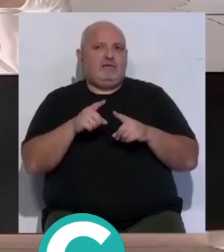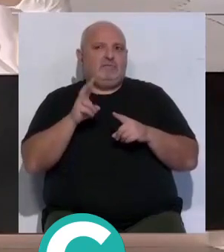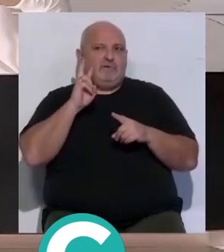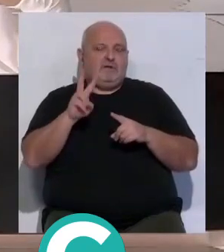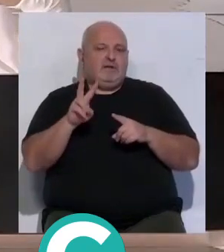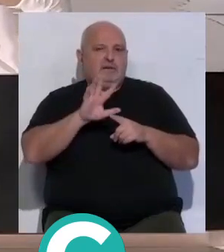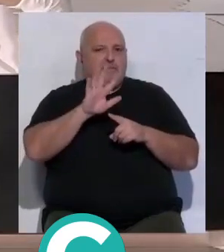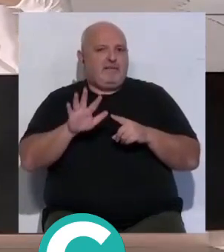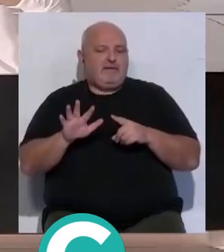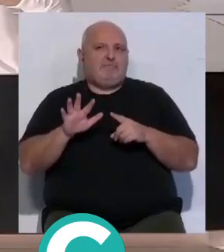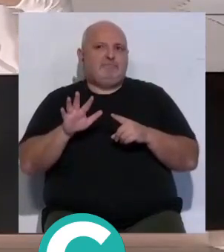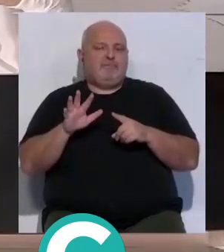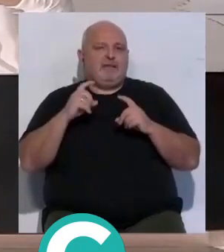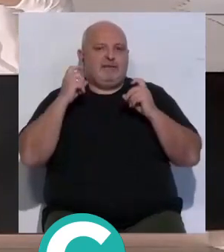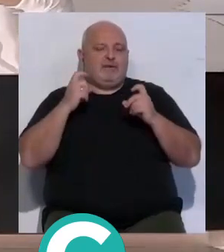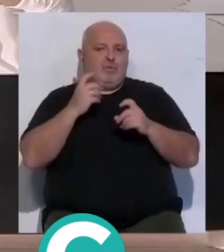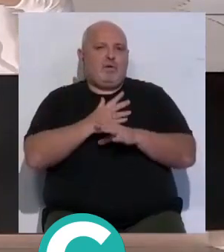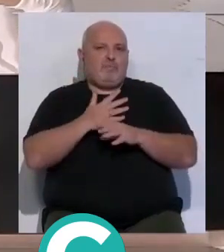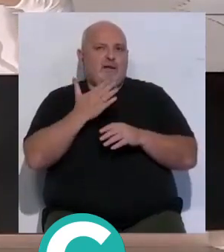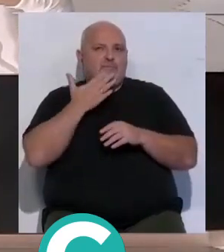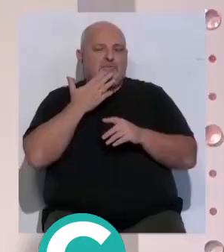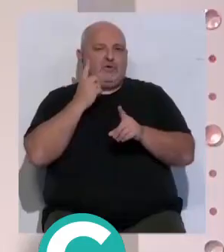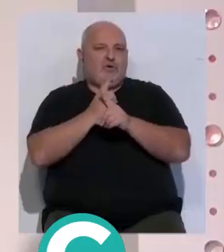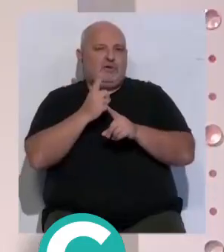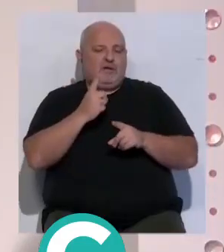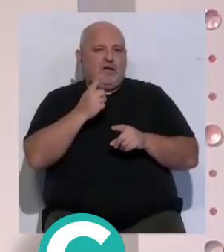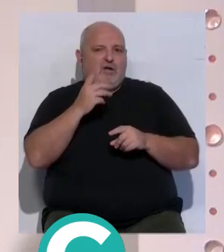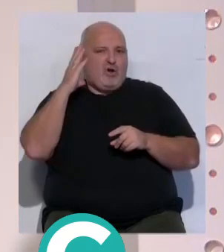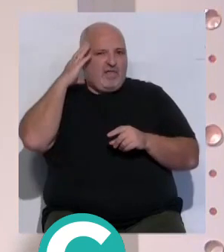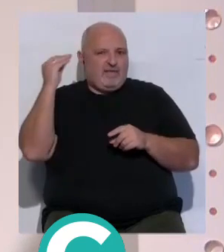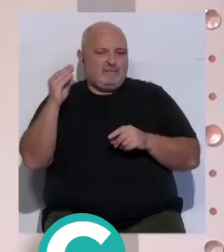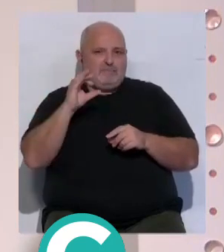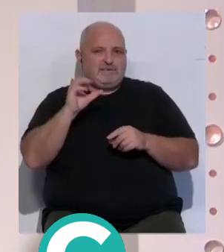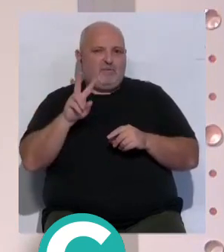que había intención de jugar ese amistoso con el psv pero que finalmente ese acuerdo verbal